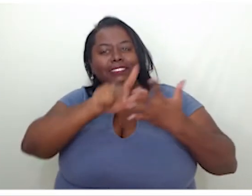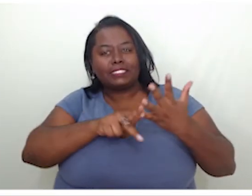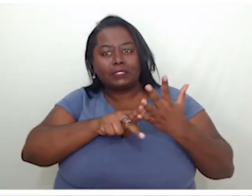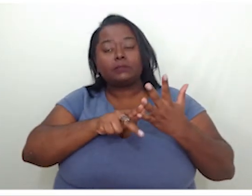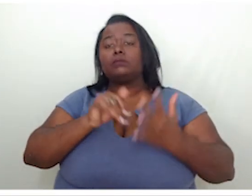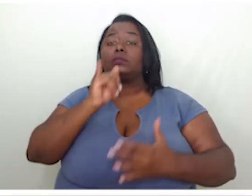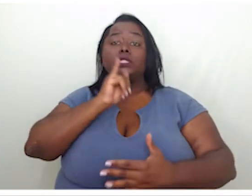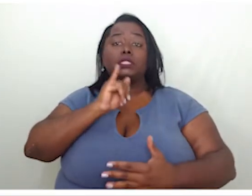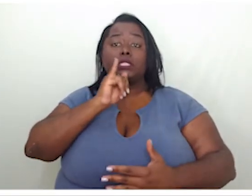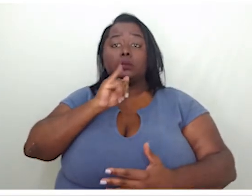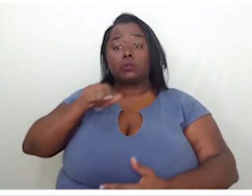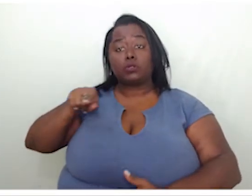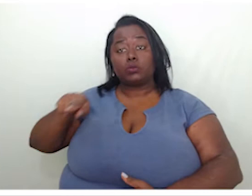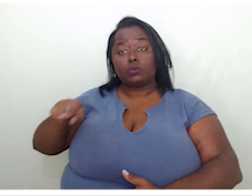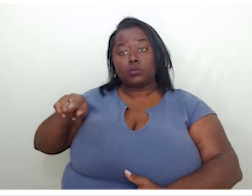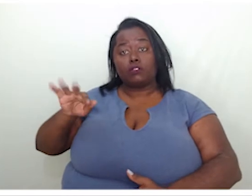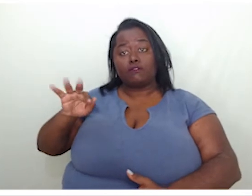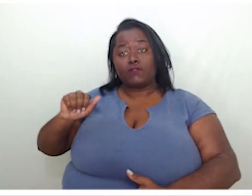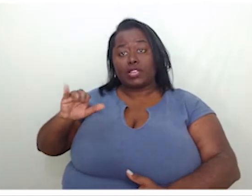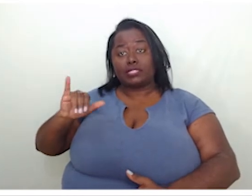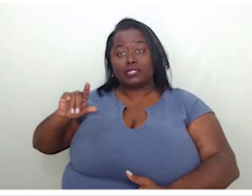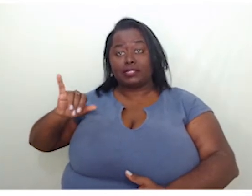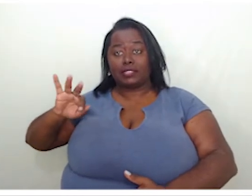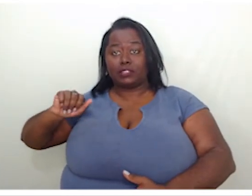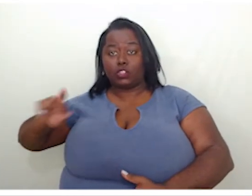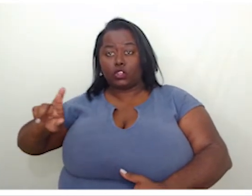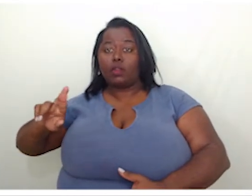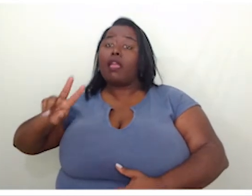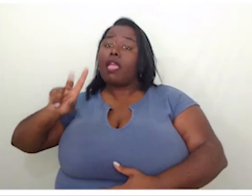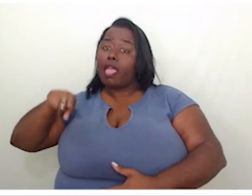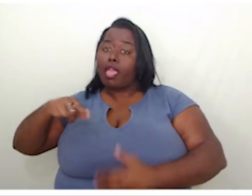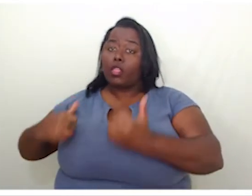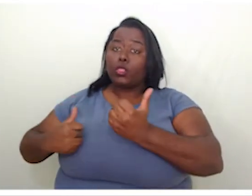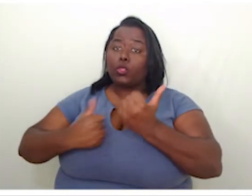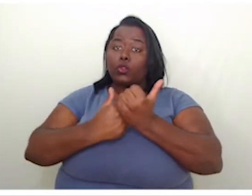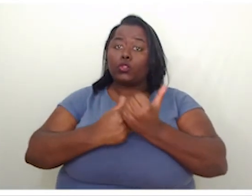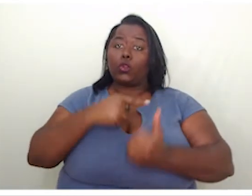no solamente un aprendiz individual, pero también grupos de pares.